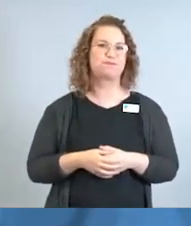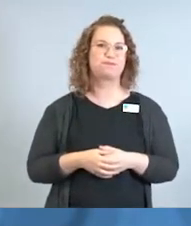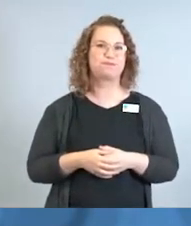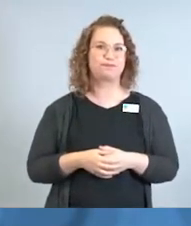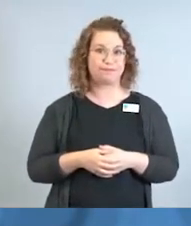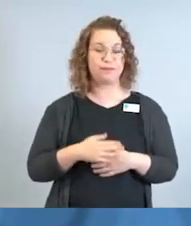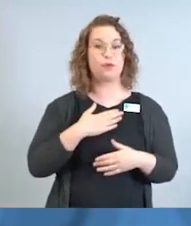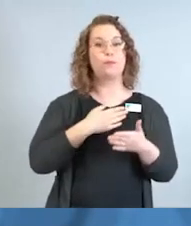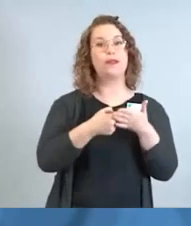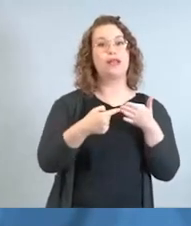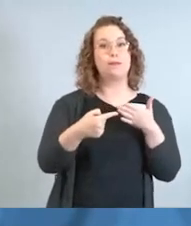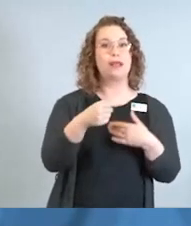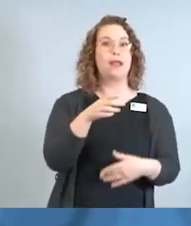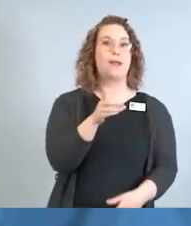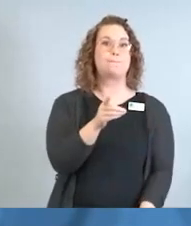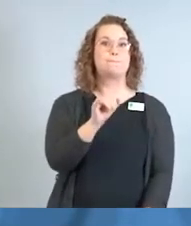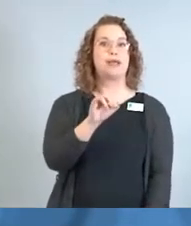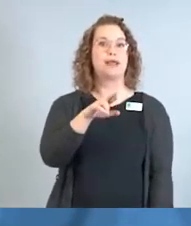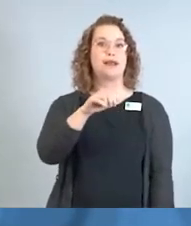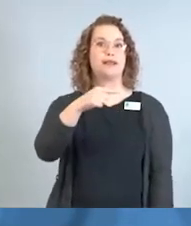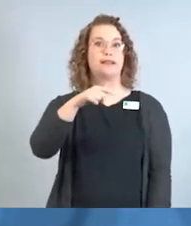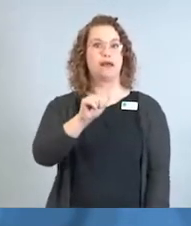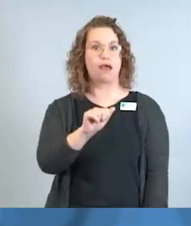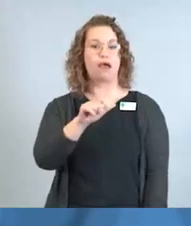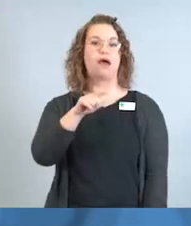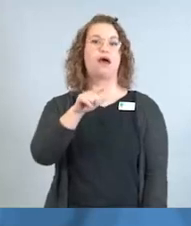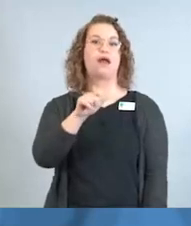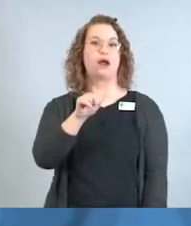Minä olen Piritta Rautavuori, viestintäpäällikkö täällä THL:ssä.